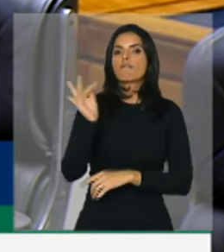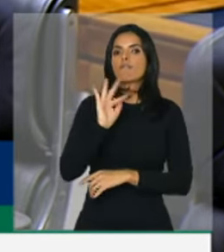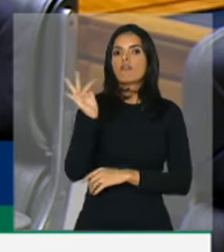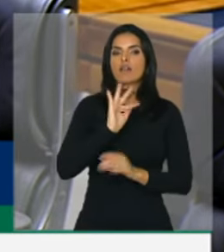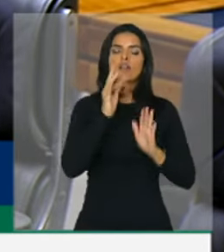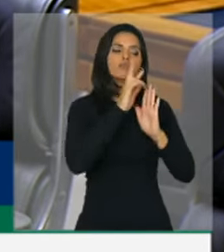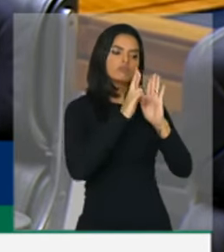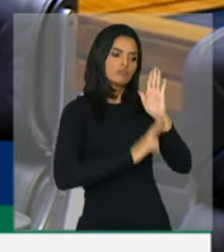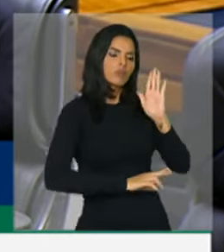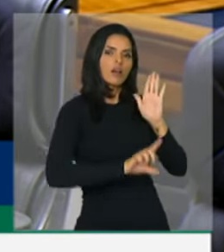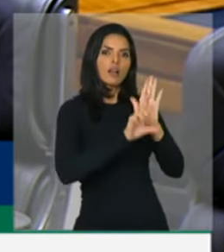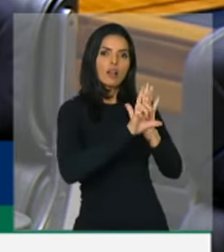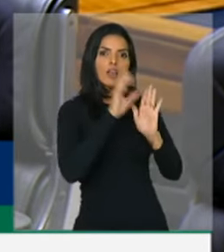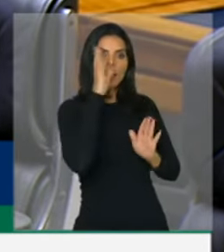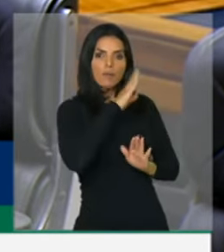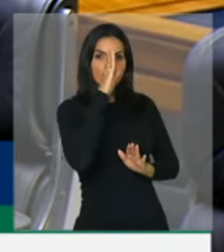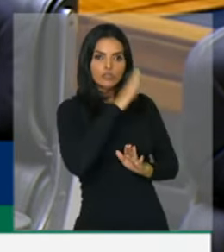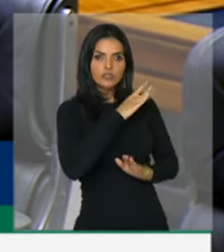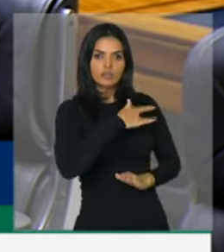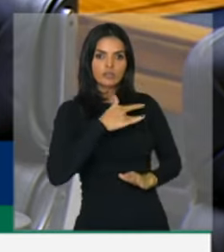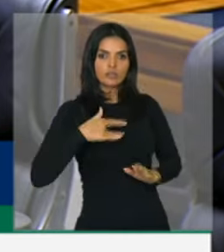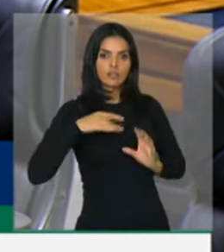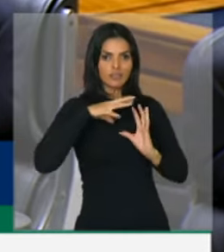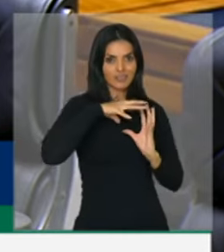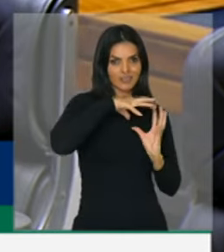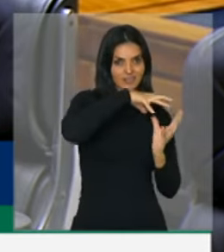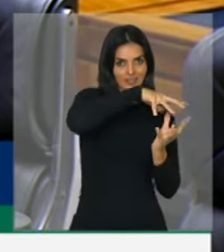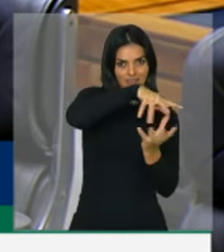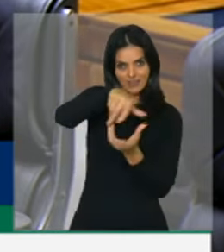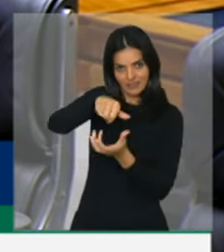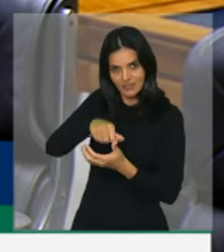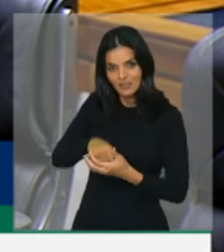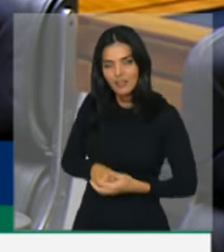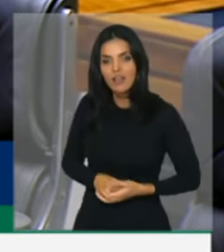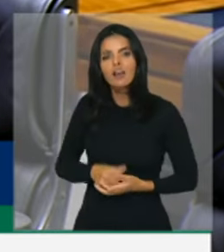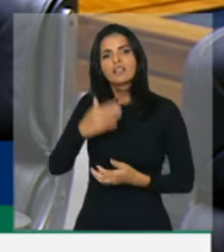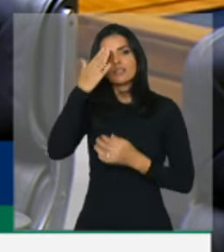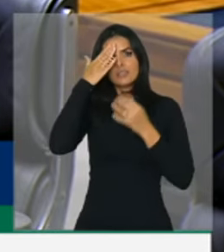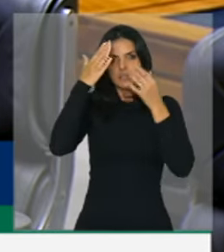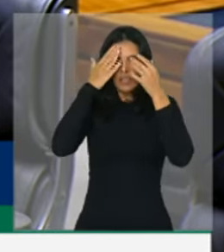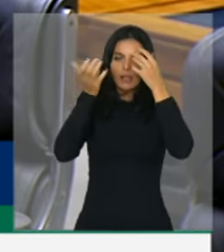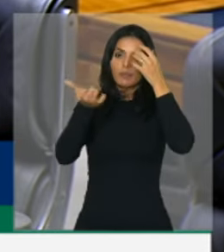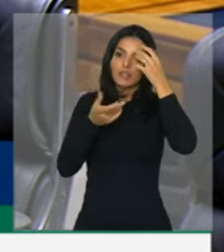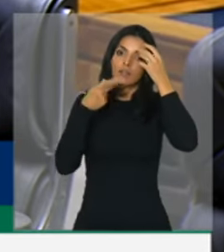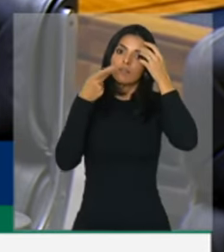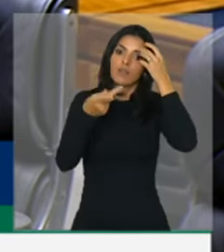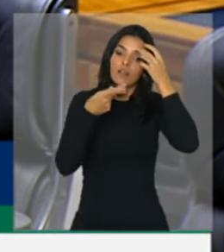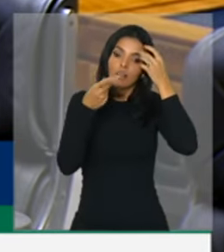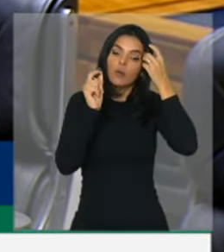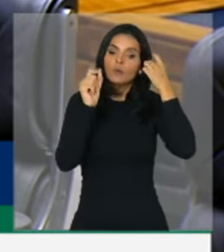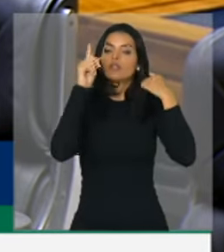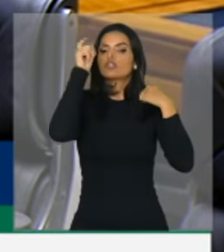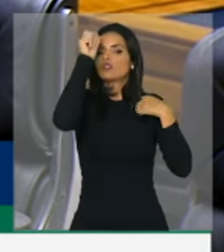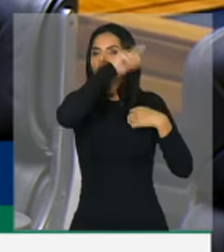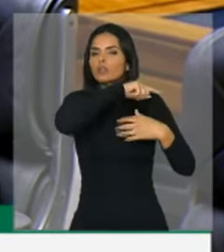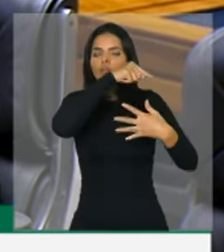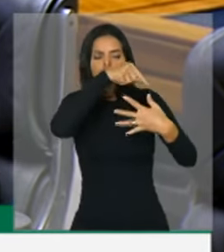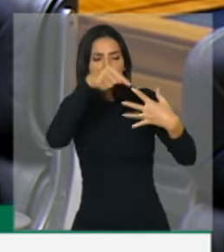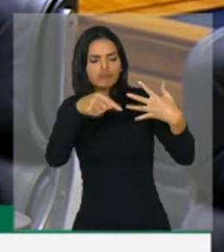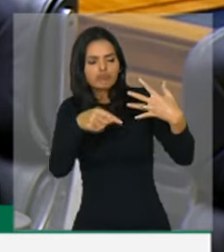DA LEI DE EMERGÊNCIA SANITÁRIA NACIONAL, E A GENTE SABE, QUERO AQUI REPETIR AS DIFICULDADES... DAS DEMAIS REGIÕES DO PAÍS, ESTAMOS ENFRENTANDO NESTE MOMENTO COM